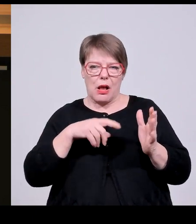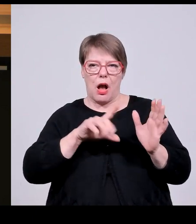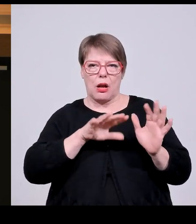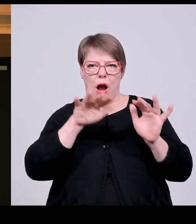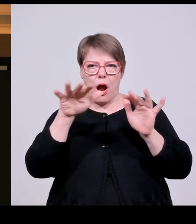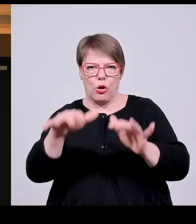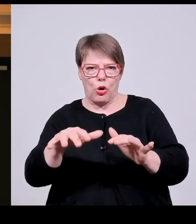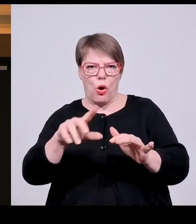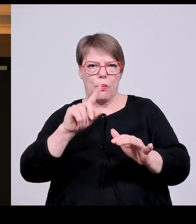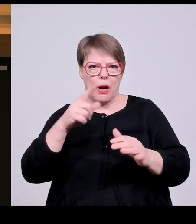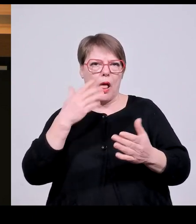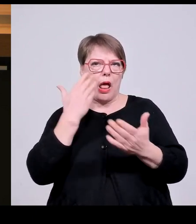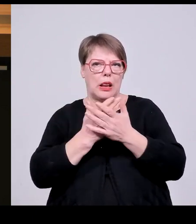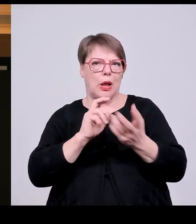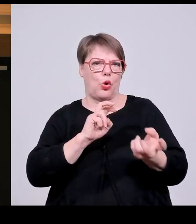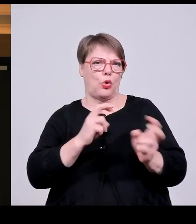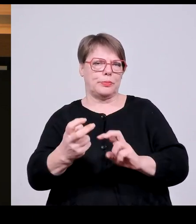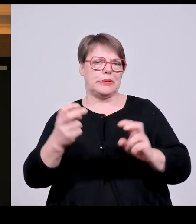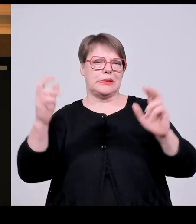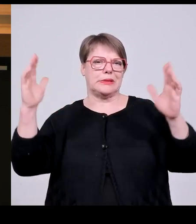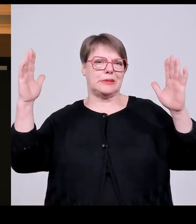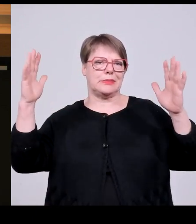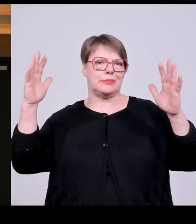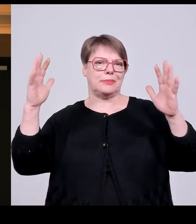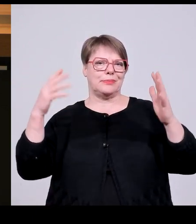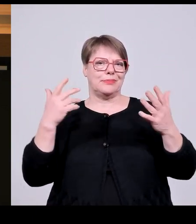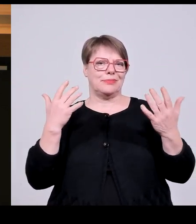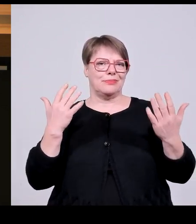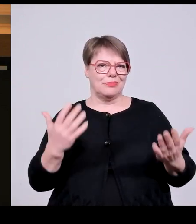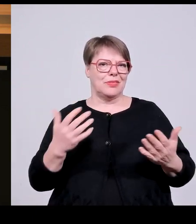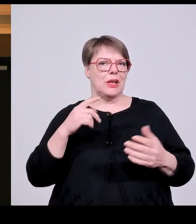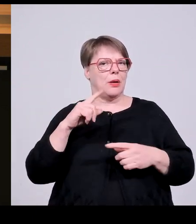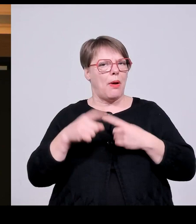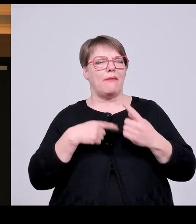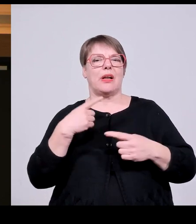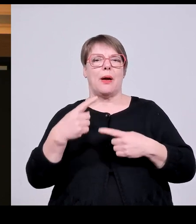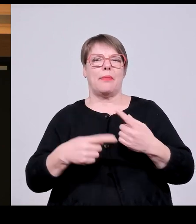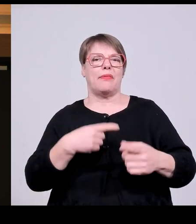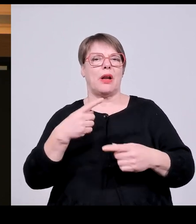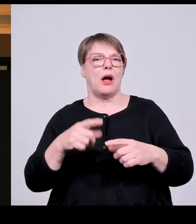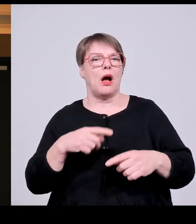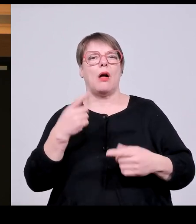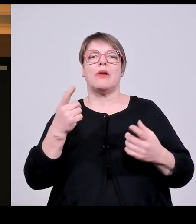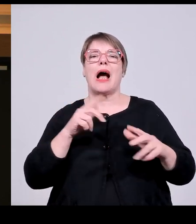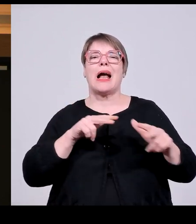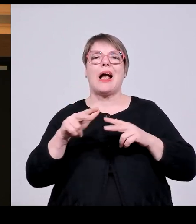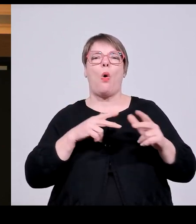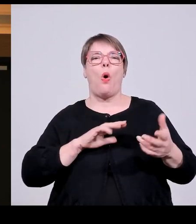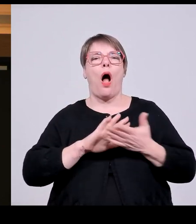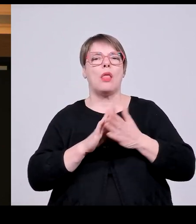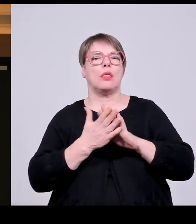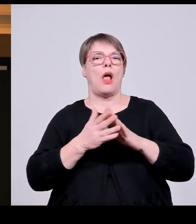Solar-Dächern behindern und verzögern. Sie haben wohl den zweiten Schritt vor dem ersten Schritt gemacht.